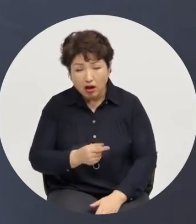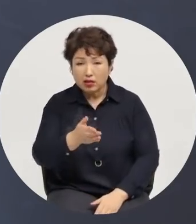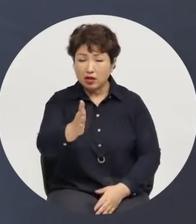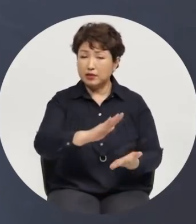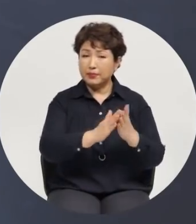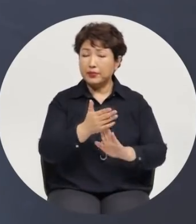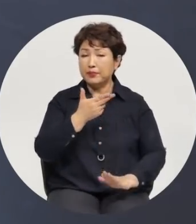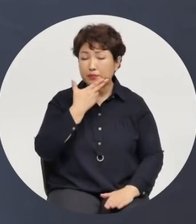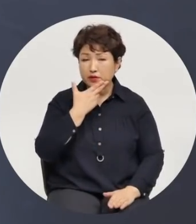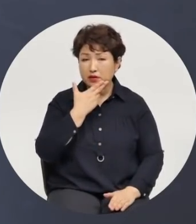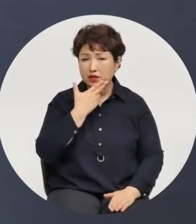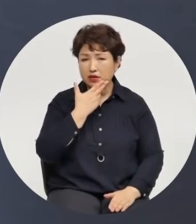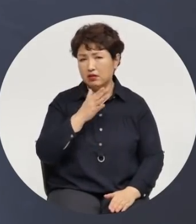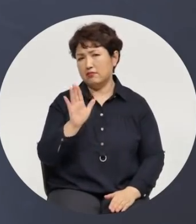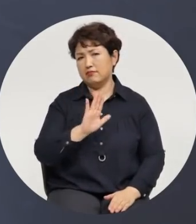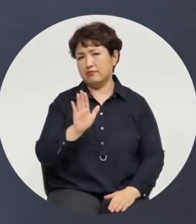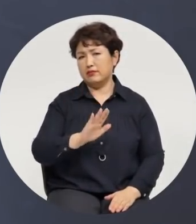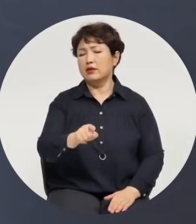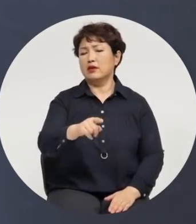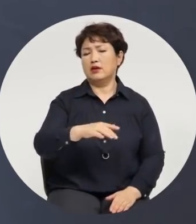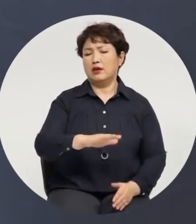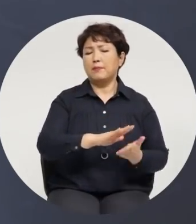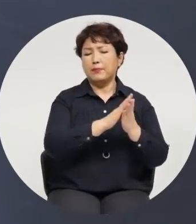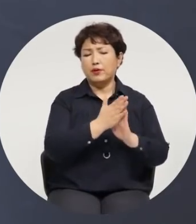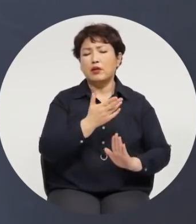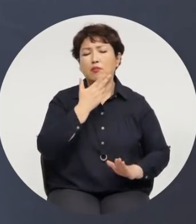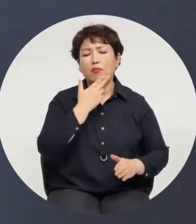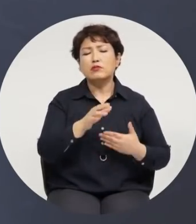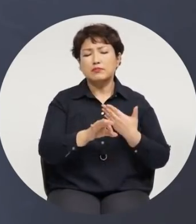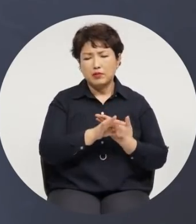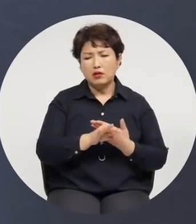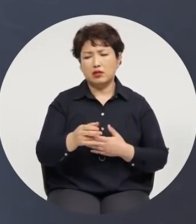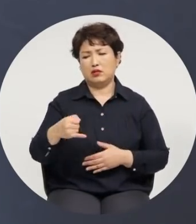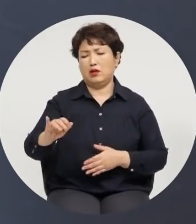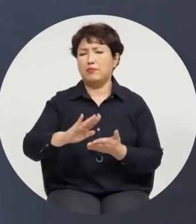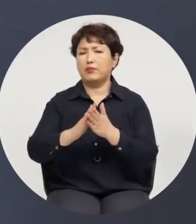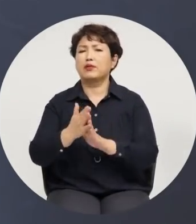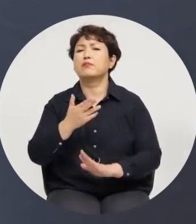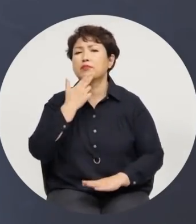나는 변하지 않고 아이한테 '변하라'라고 하면 아이가 변할 수 없습니다